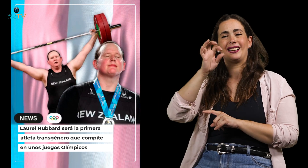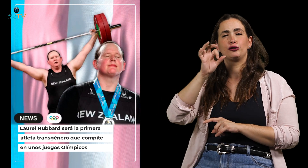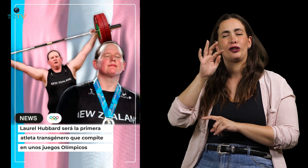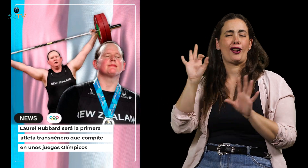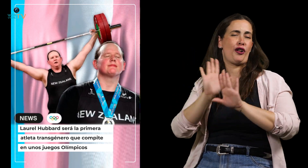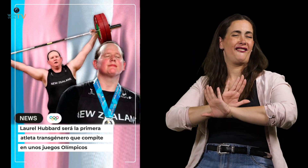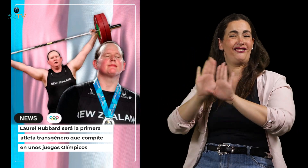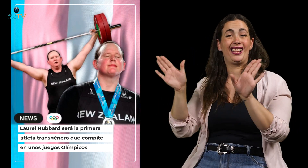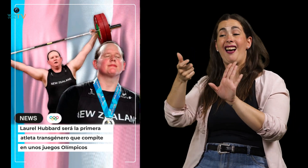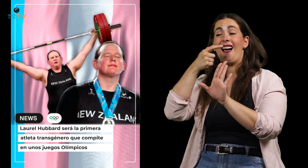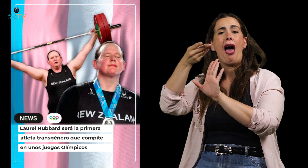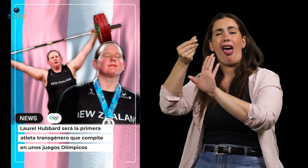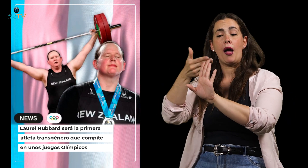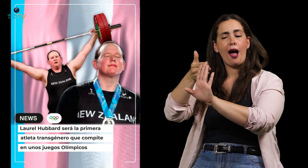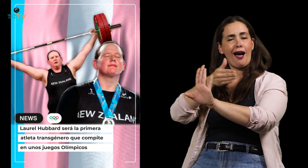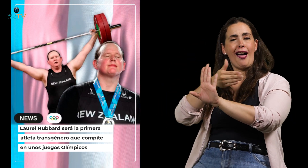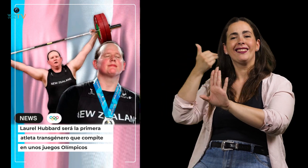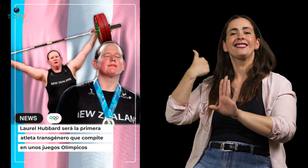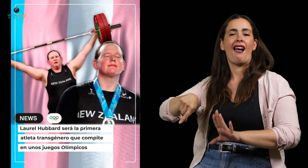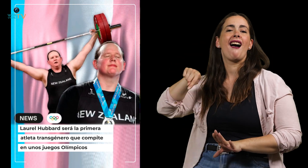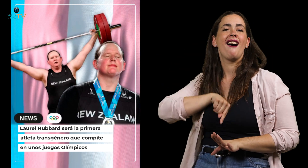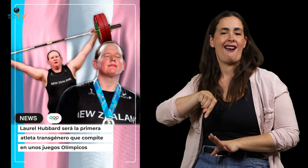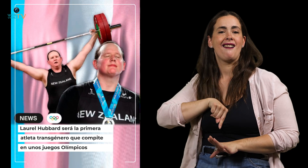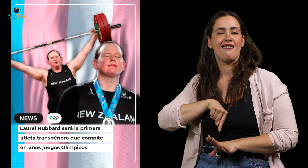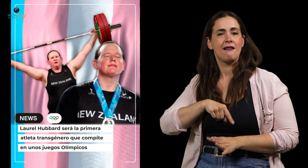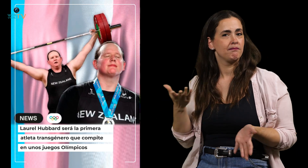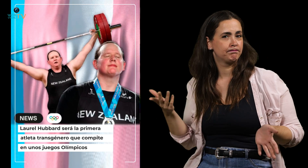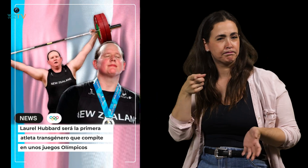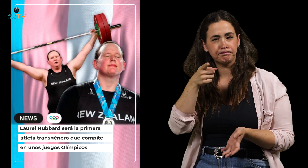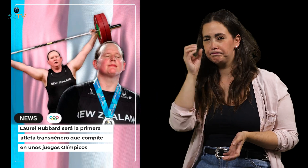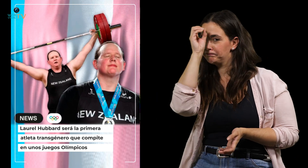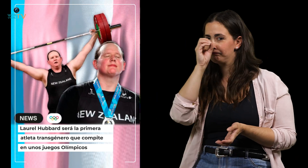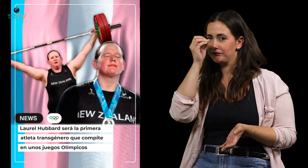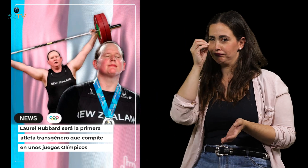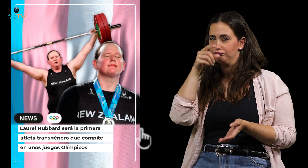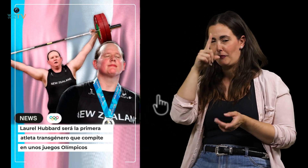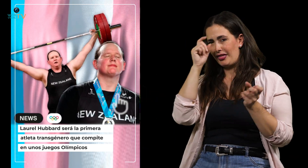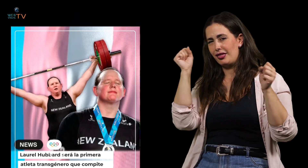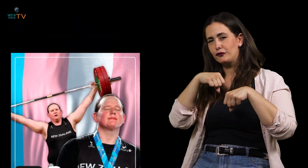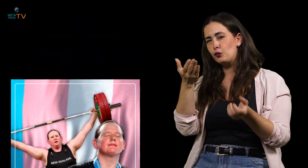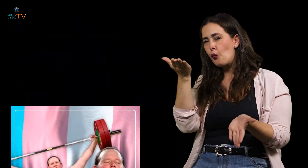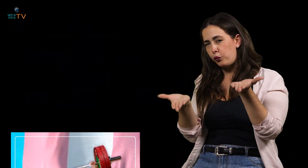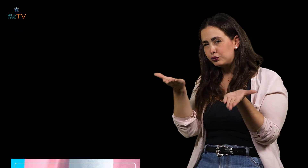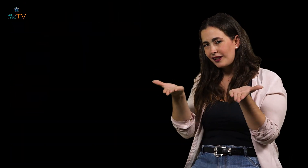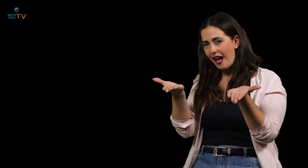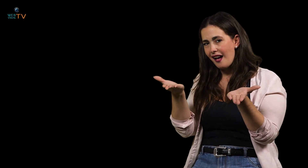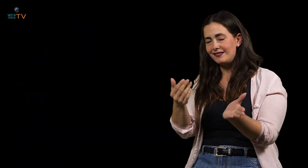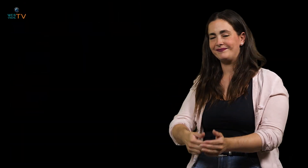para suprimir sus niveles de testosterona... ¿Te parece una decisión justa?